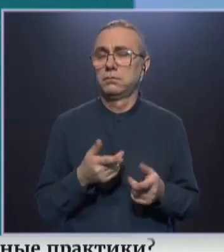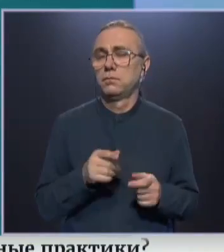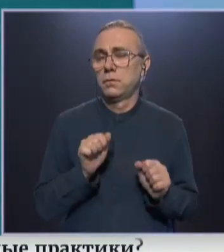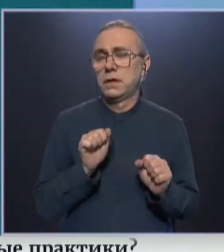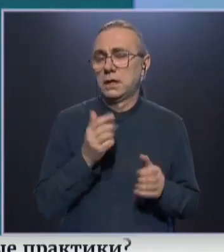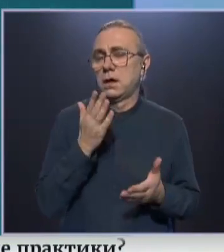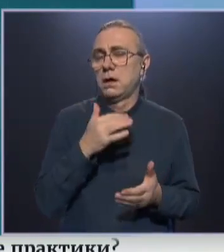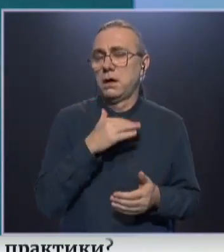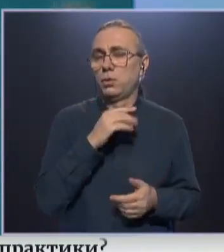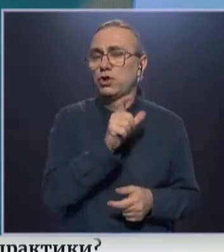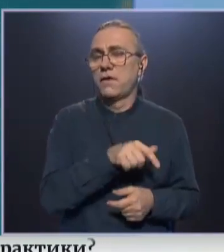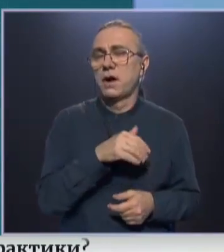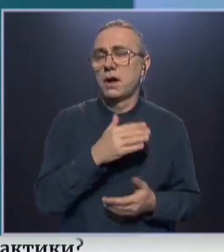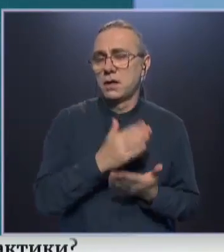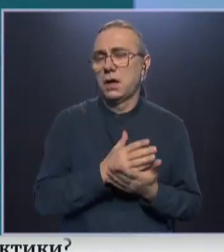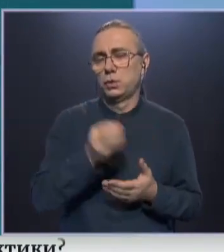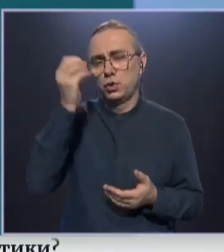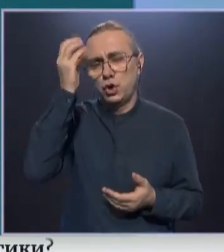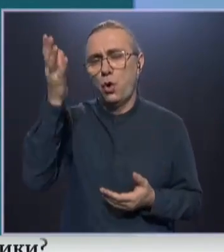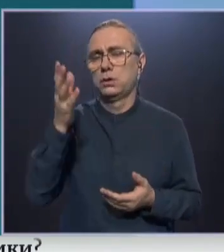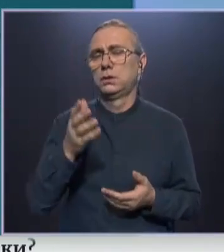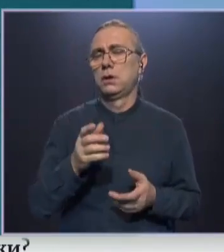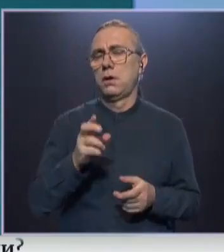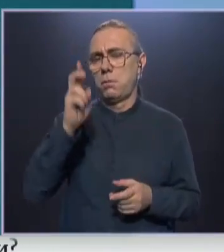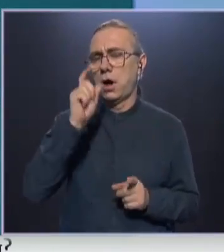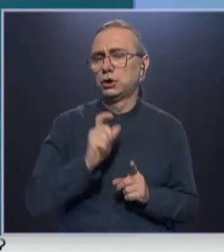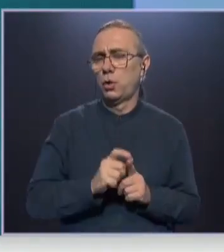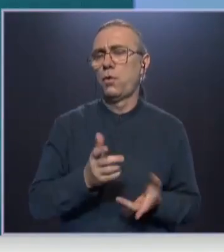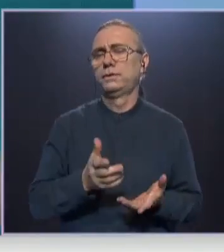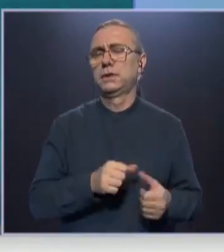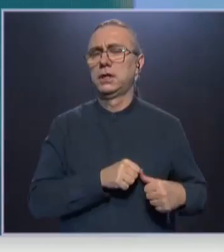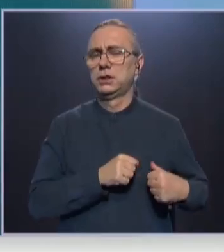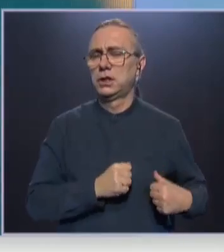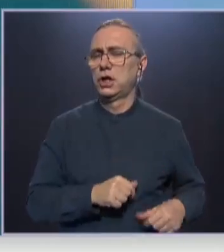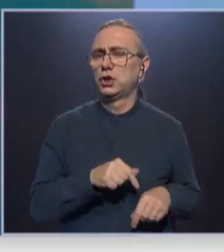богословской то и какого-то сердечного самое главное чувство как Господа то это бывает замечательно